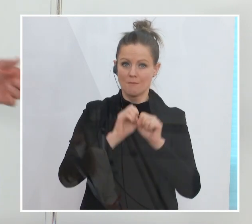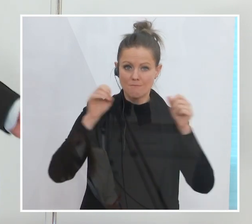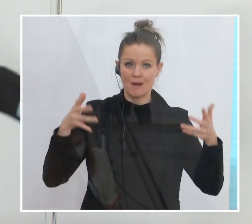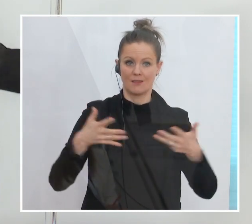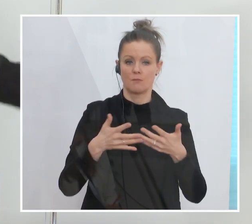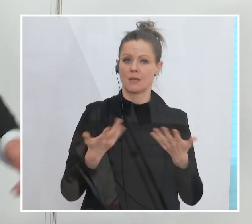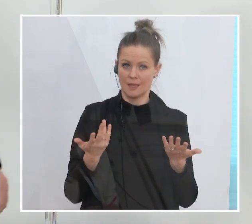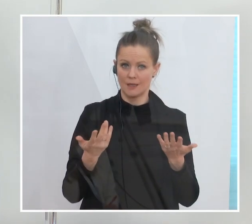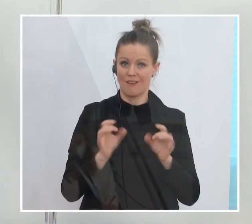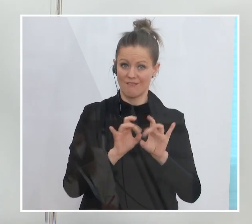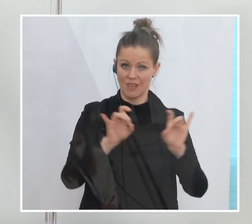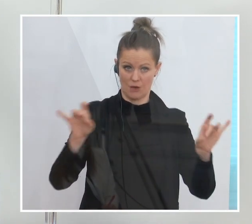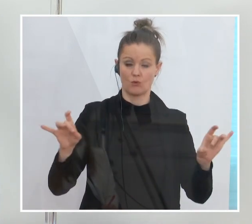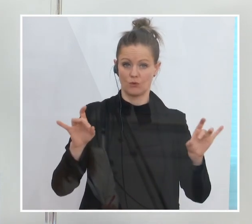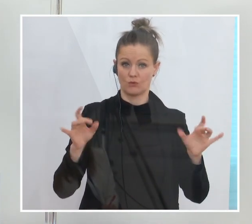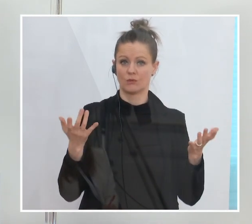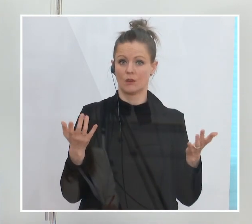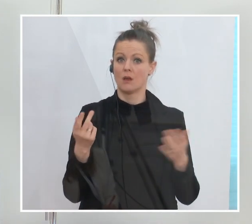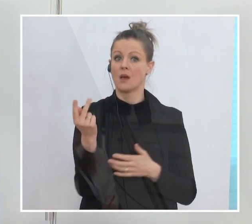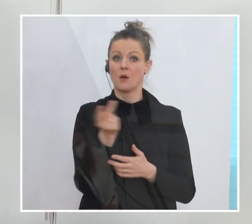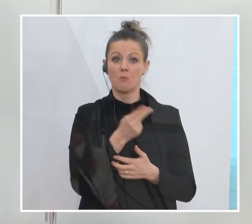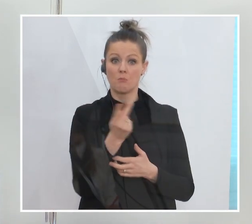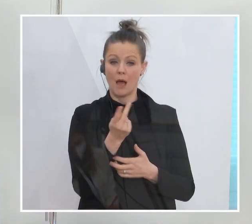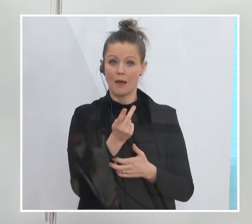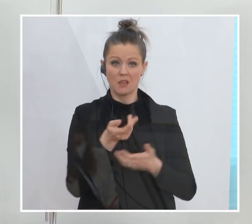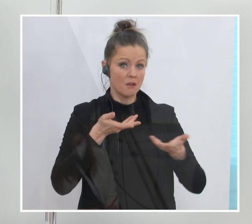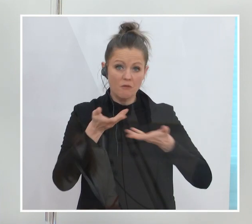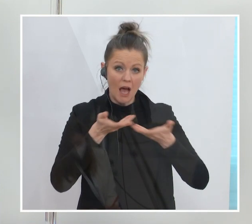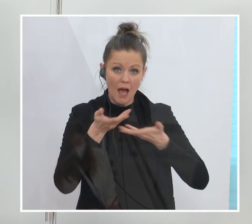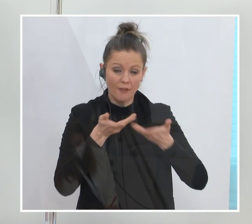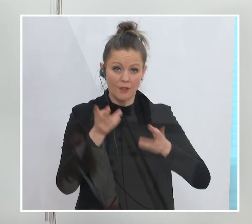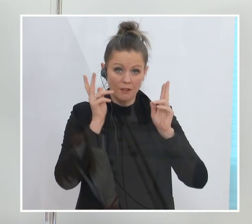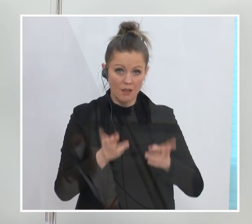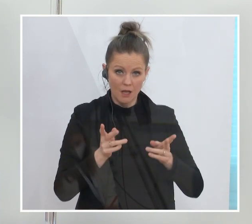und das Virus auch nicht, die lassen mit sich nur sehr schwer verhandeln. Deshalb ist die